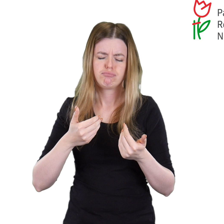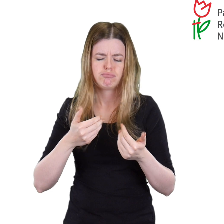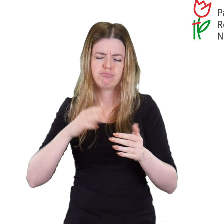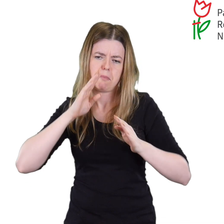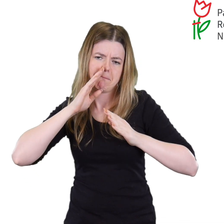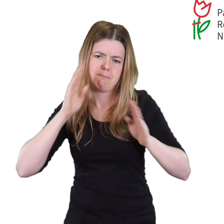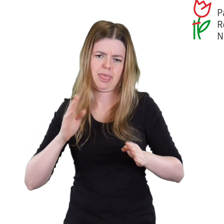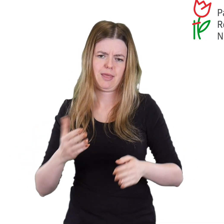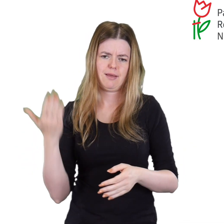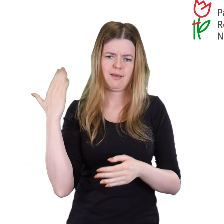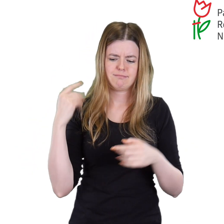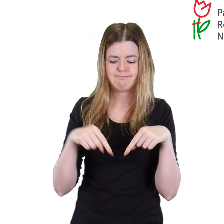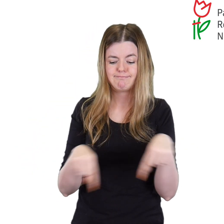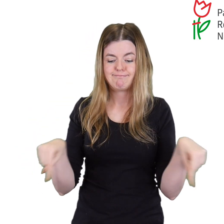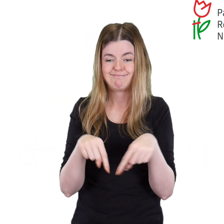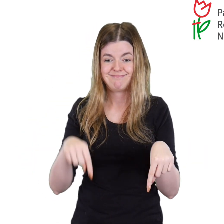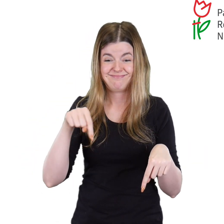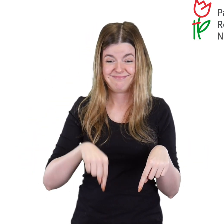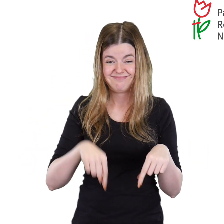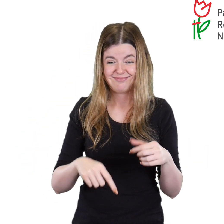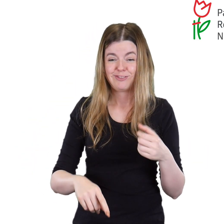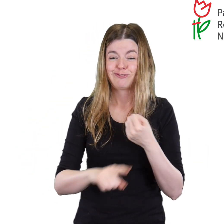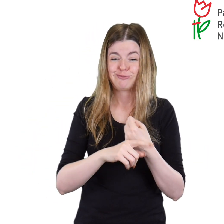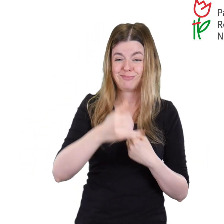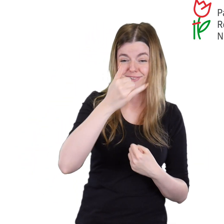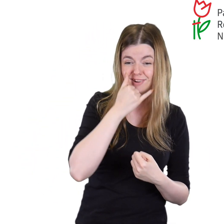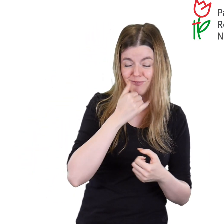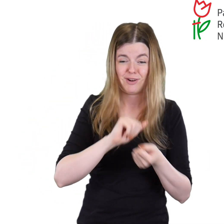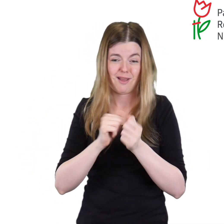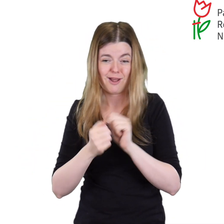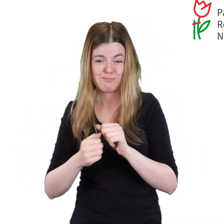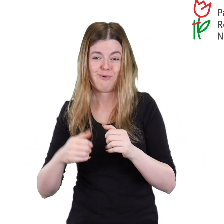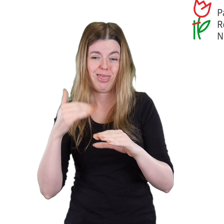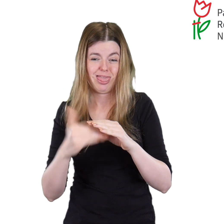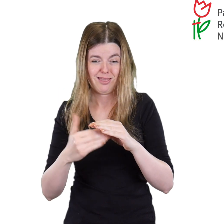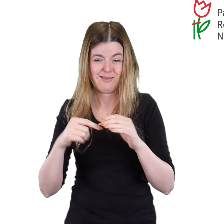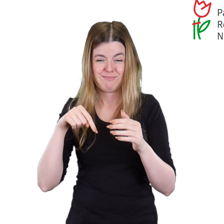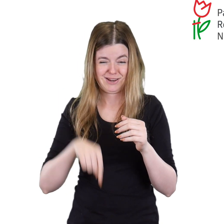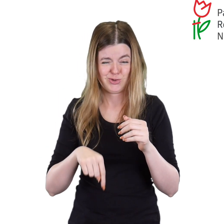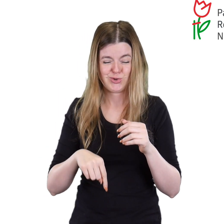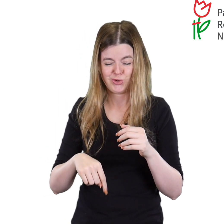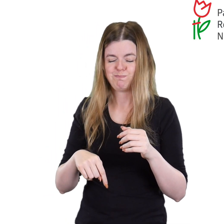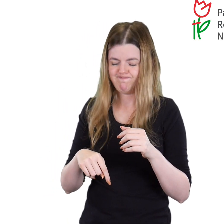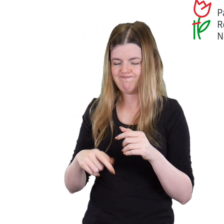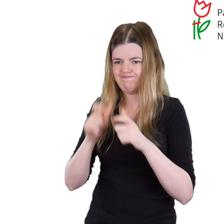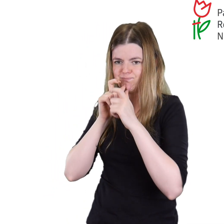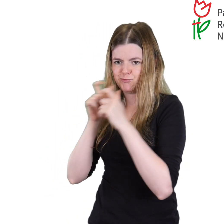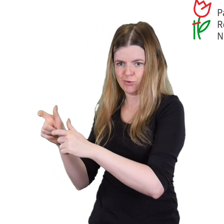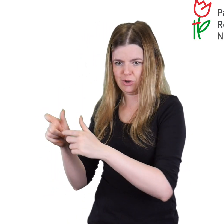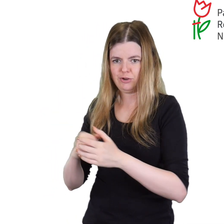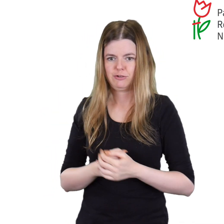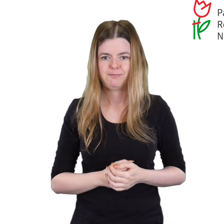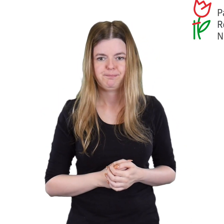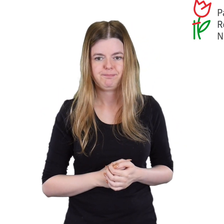skorzystaj z tego samego adresu lub telefonu.